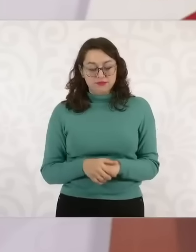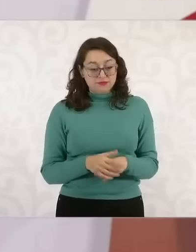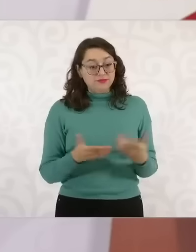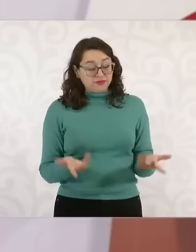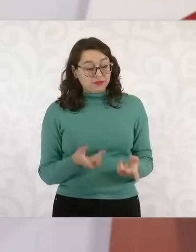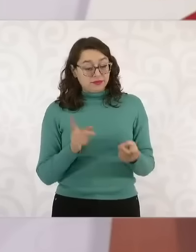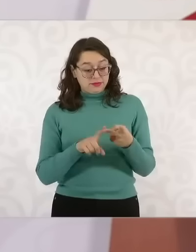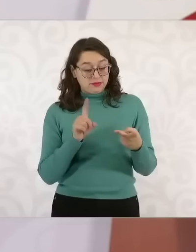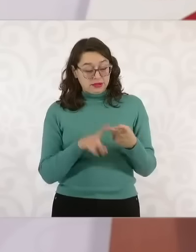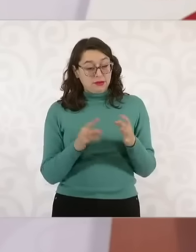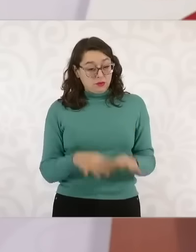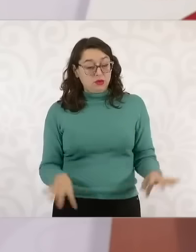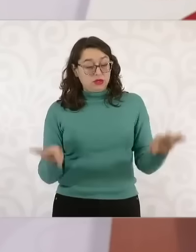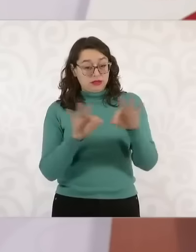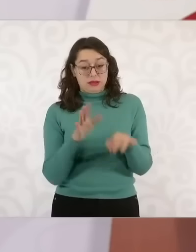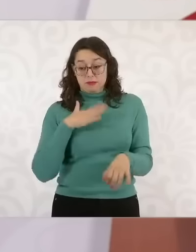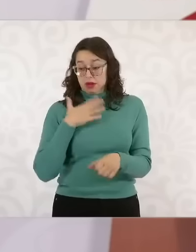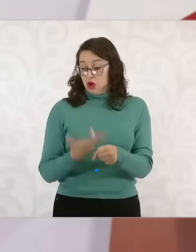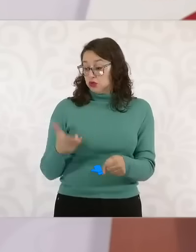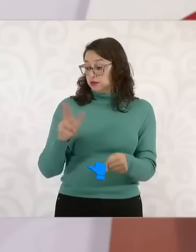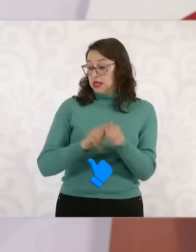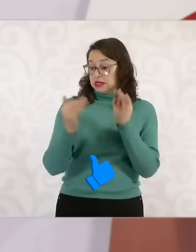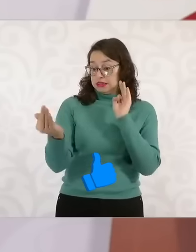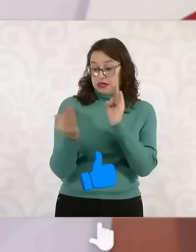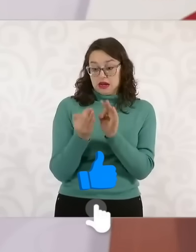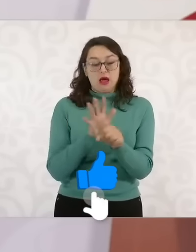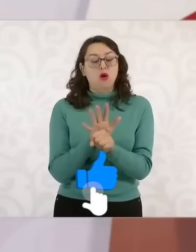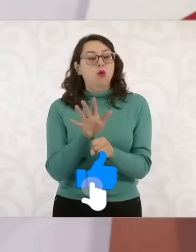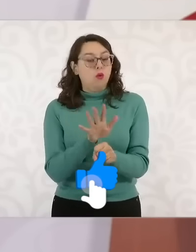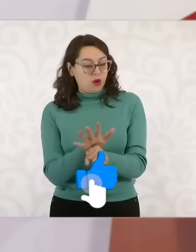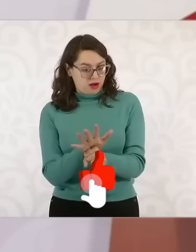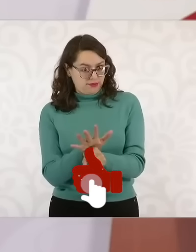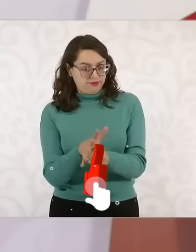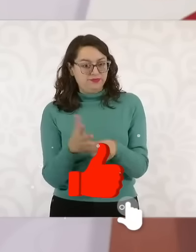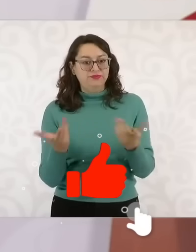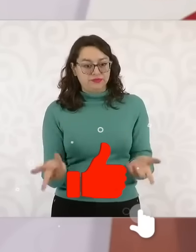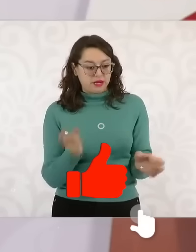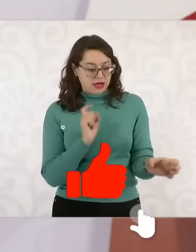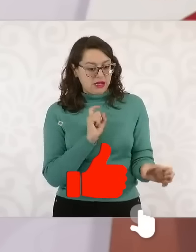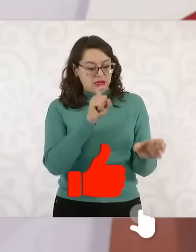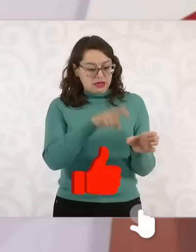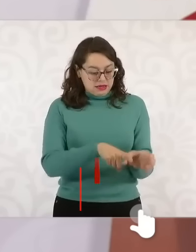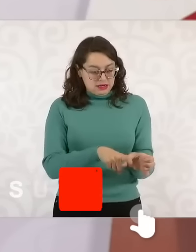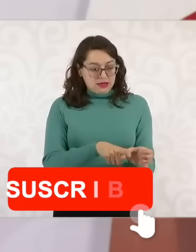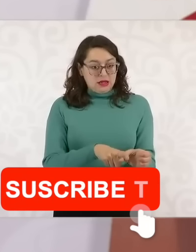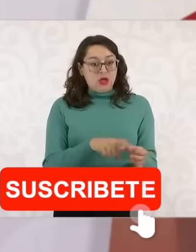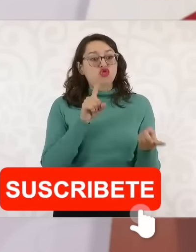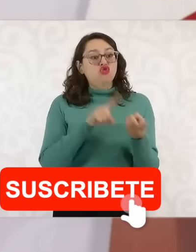cercana y así saber a dónde acudir. Es decir, no solo la vigencia de derechos, pero también dónde